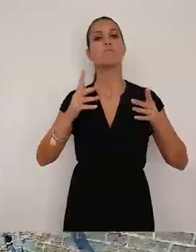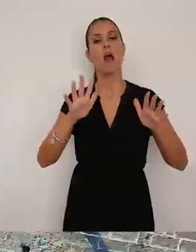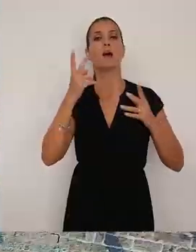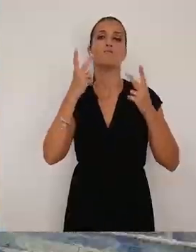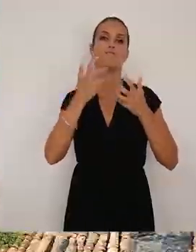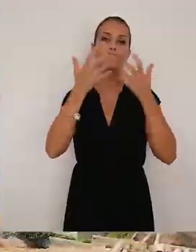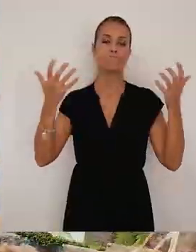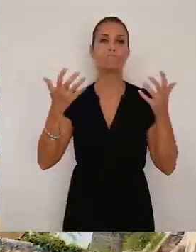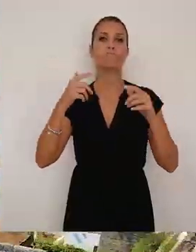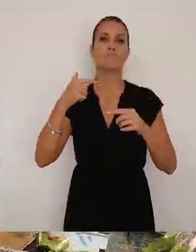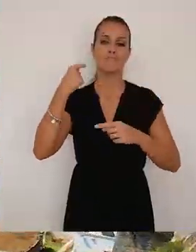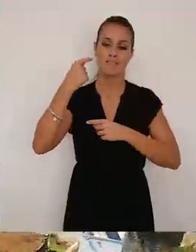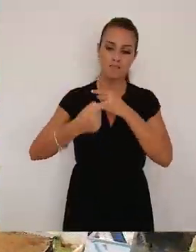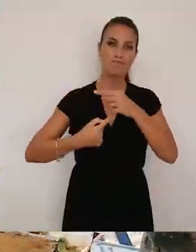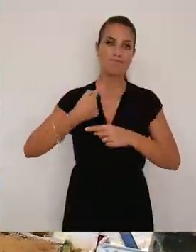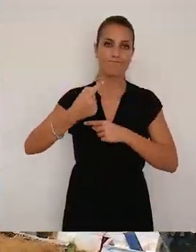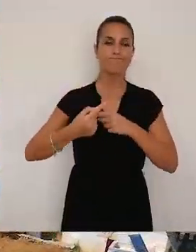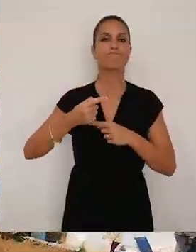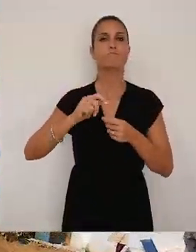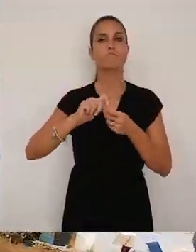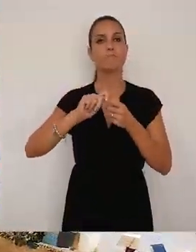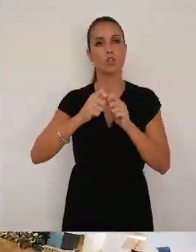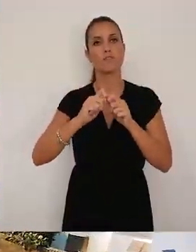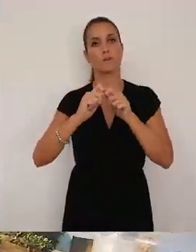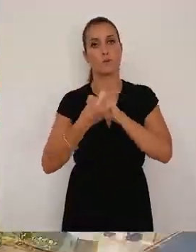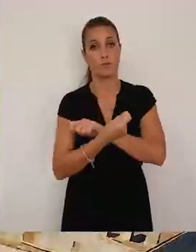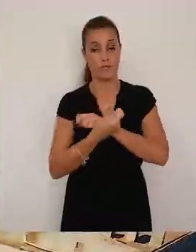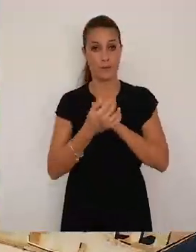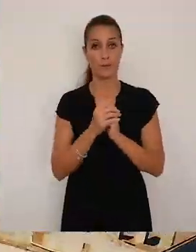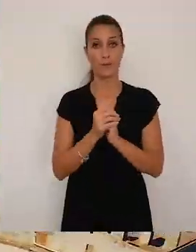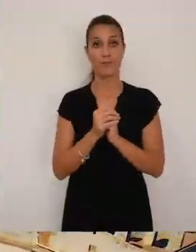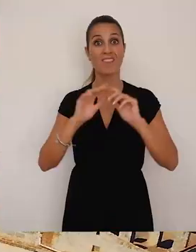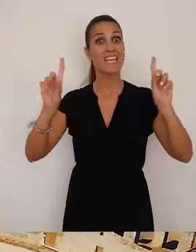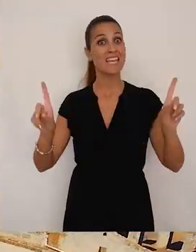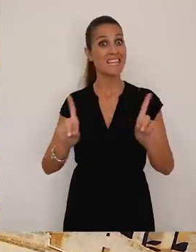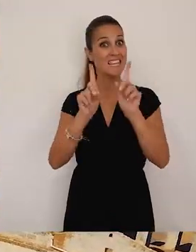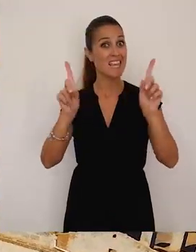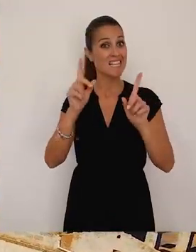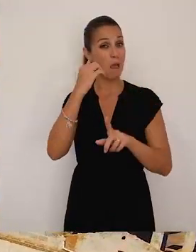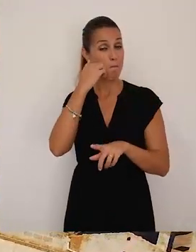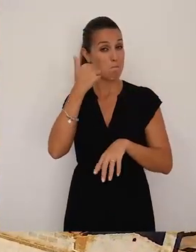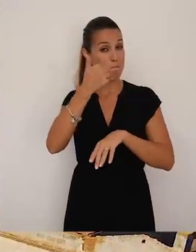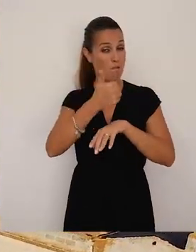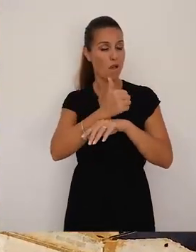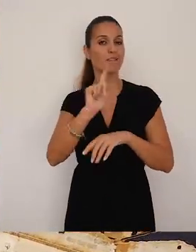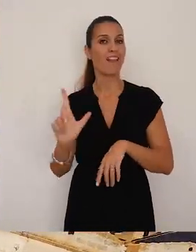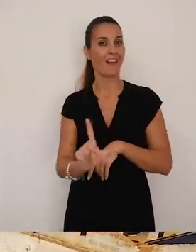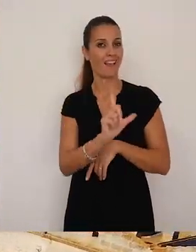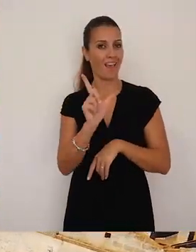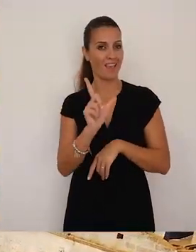apportati nel corso dei secoli. Elegante è la chiesa matrice, dedicata al